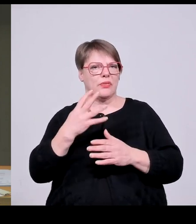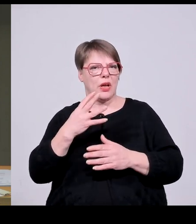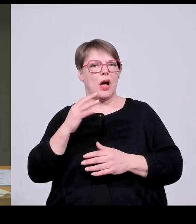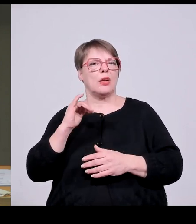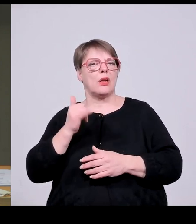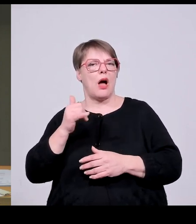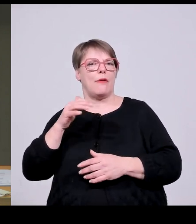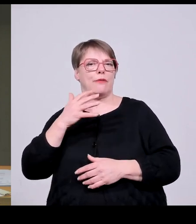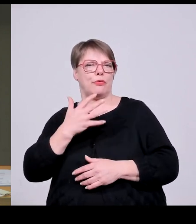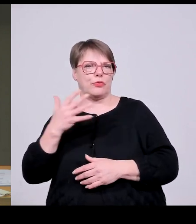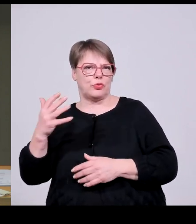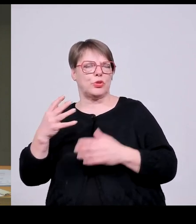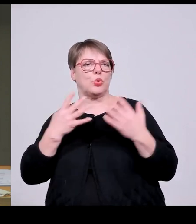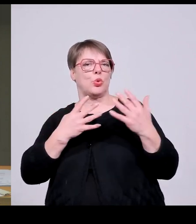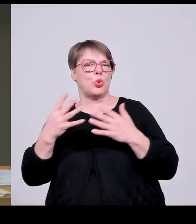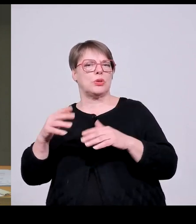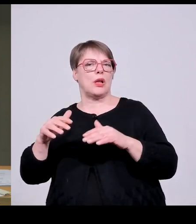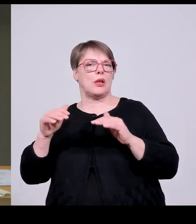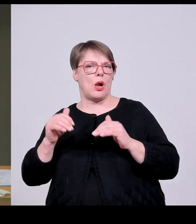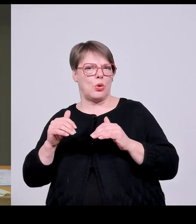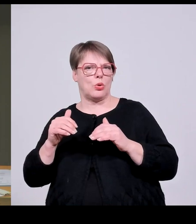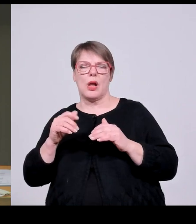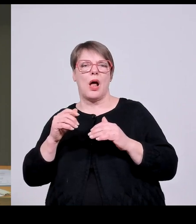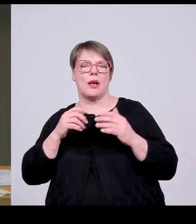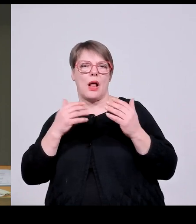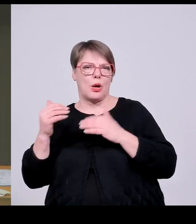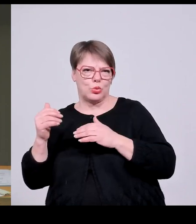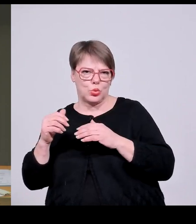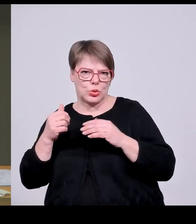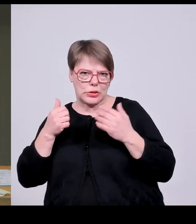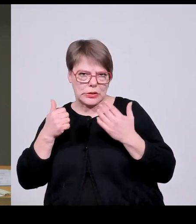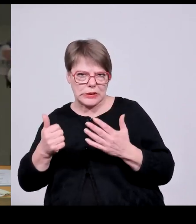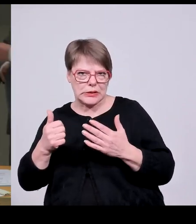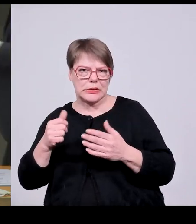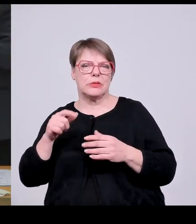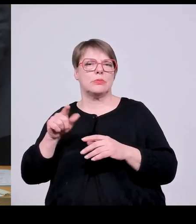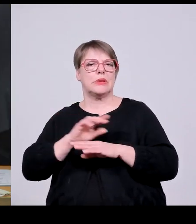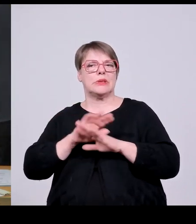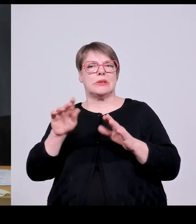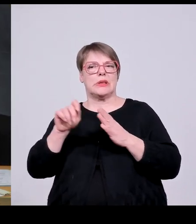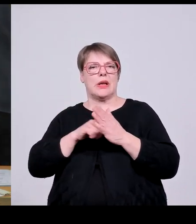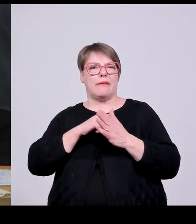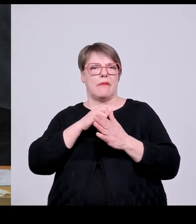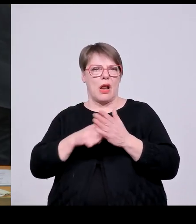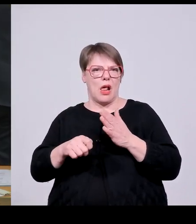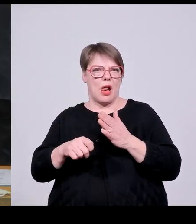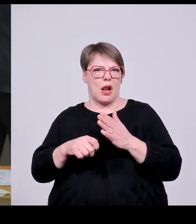und weiterer Gesetze. Der Dringlichkeit haben sie bereits eingangs zugestimmt. Ich